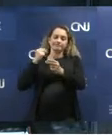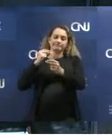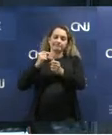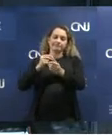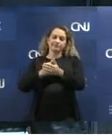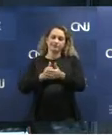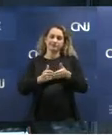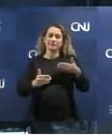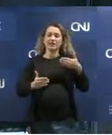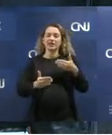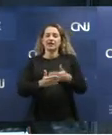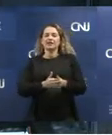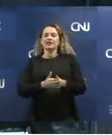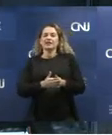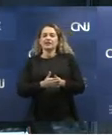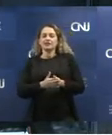o conselheiro Mauro